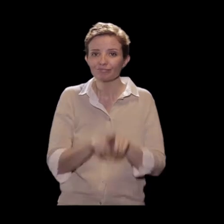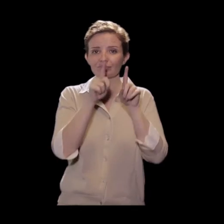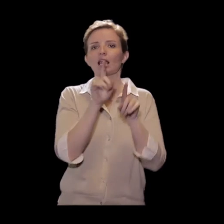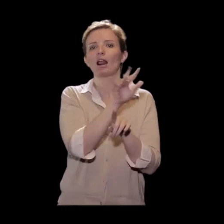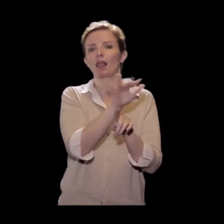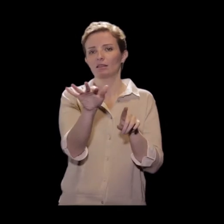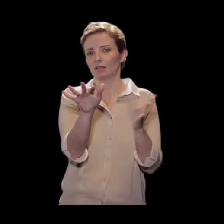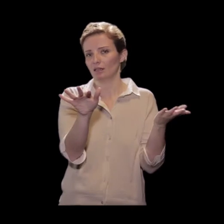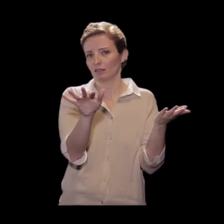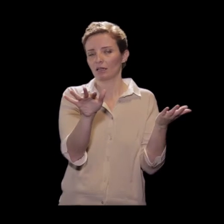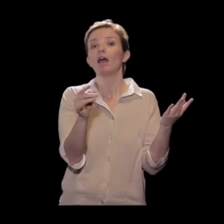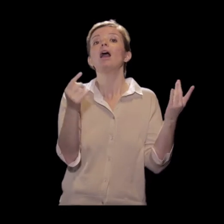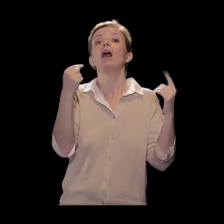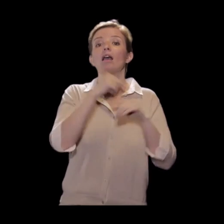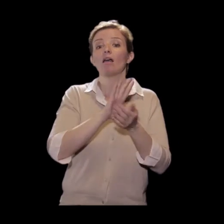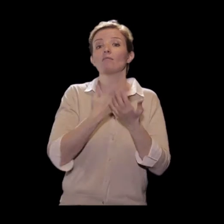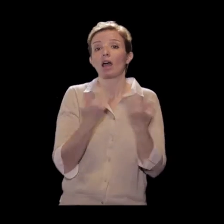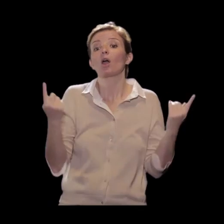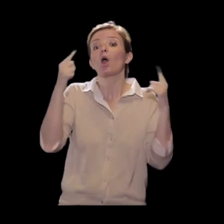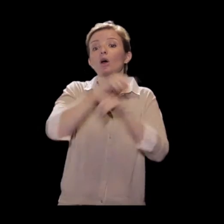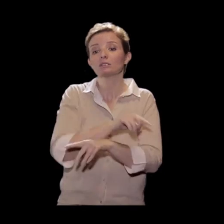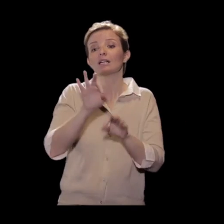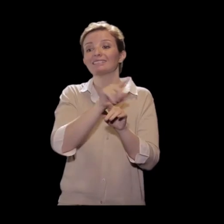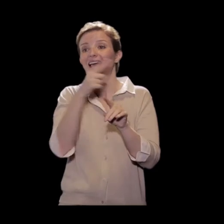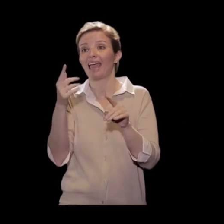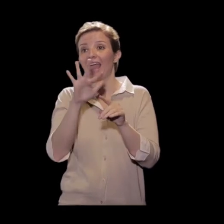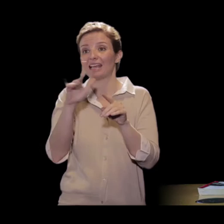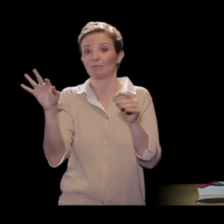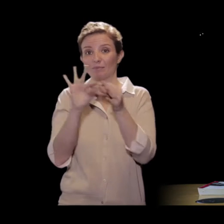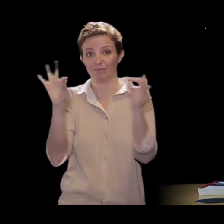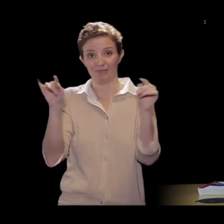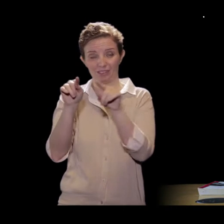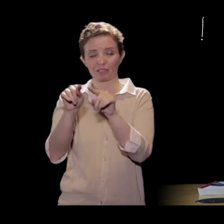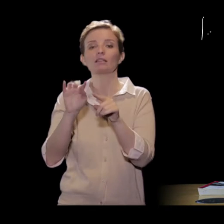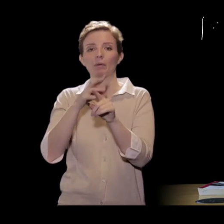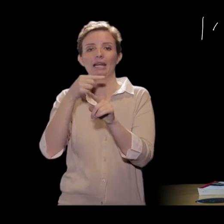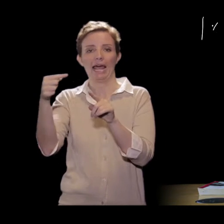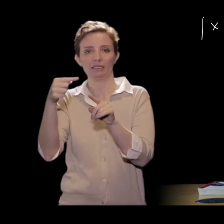e sarà invece pari al suo opposto qualora l'espressione letterale sia negativa. Facciamo un esempio.